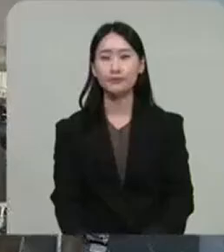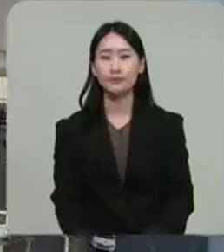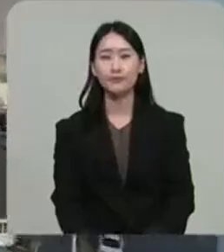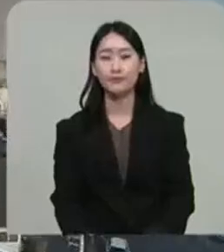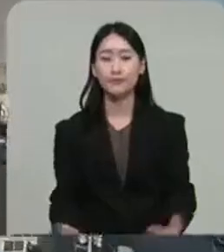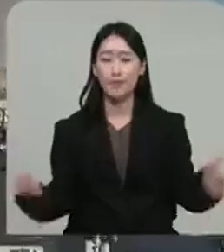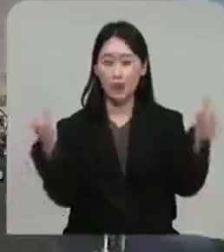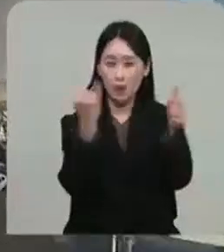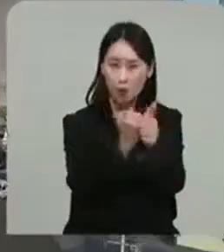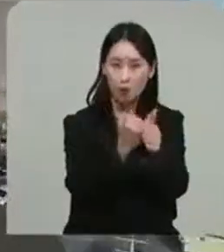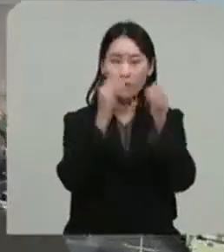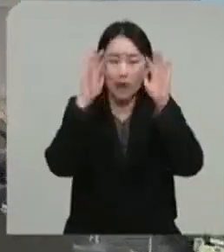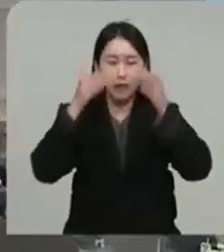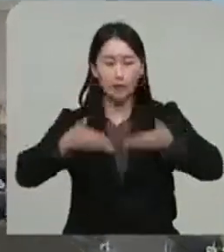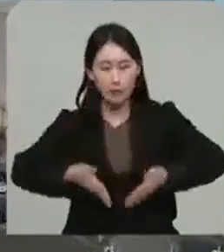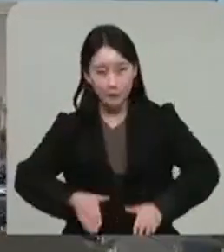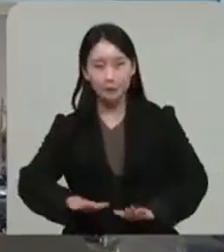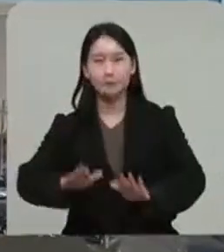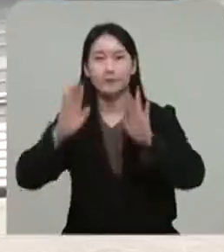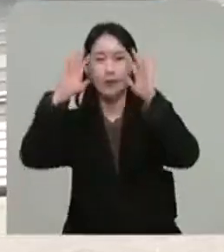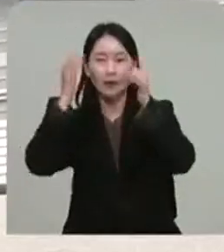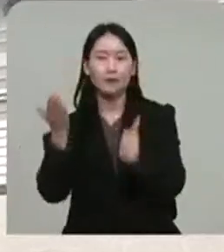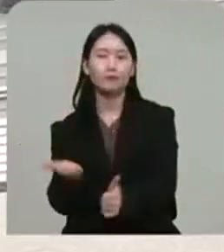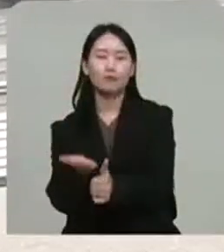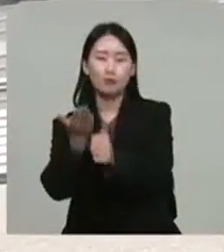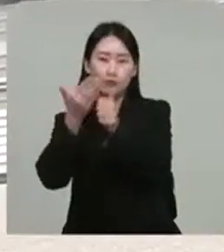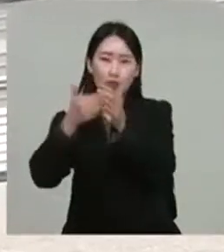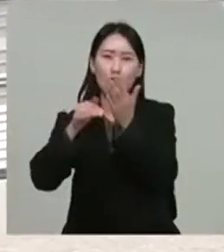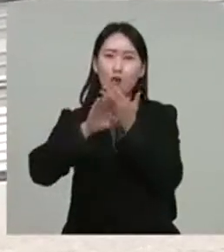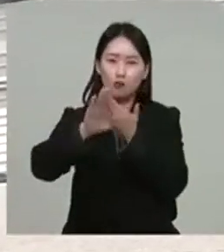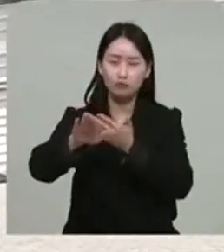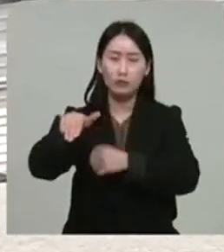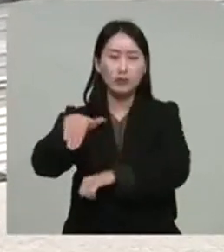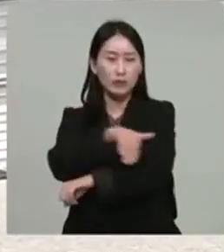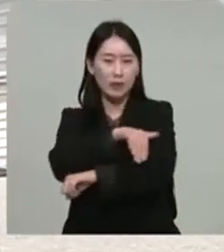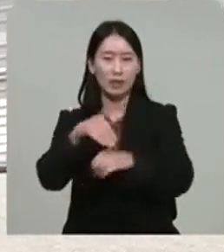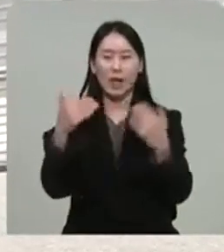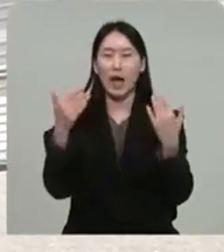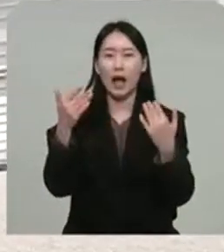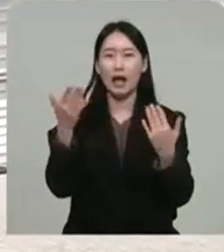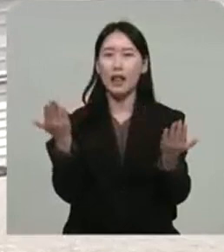결혼과 출산 육아 등으로 다니던 건축 자재 회사를 그만둔 40대 여성 입니다.